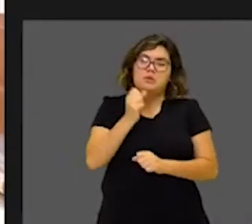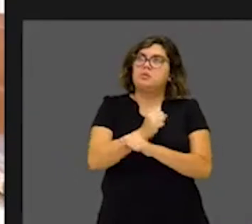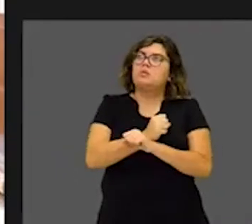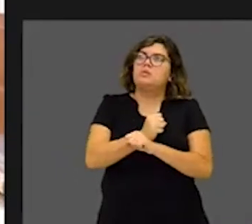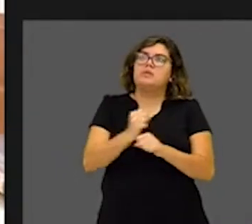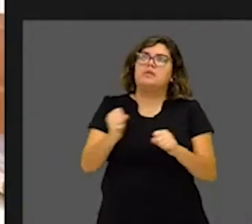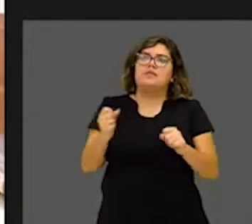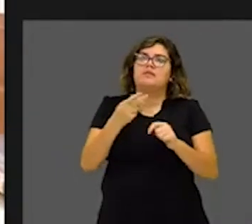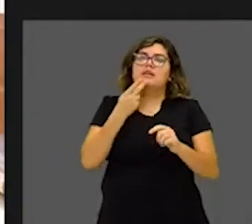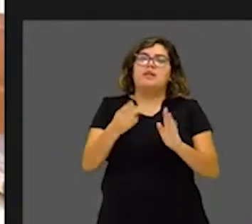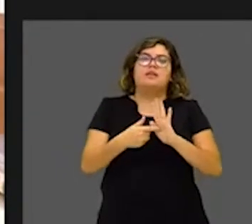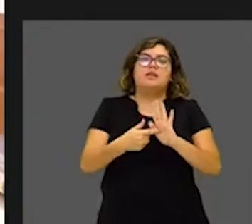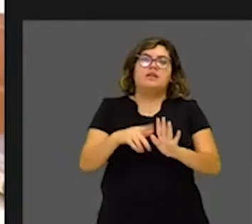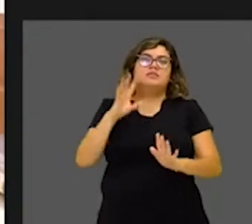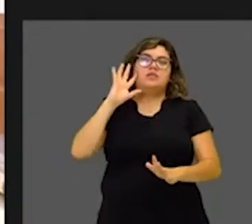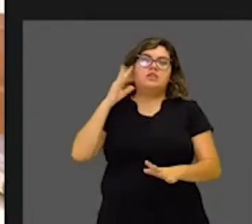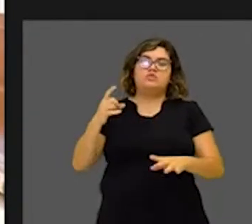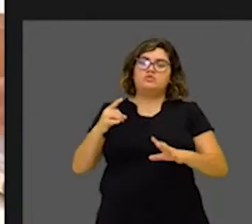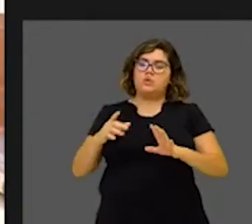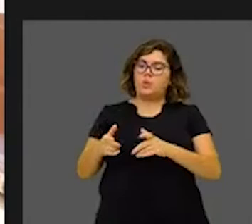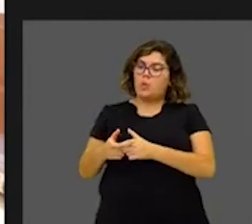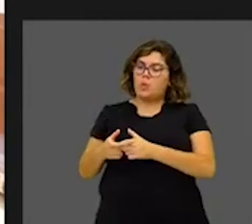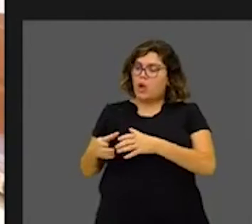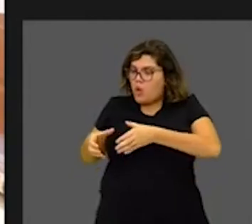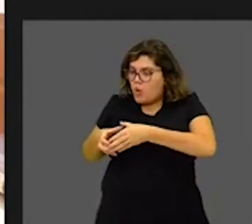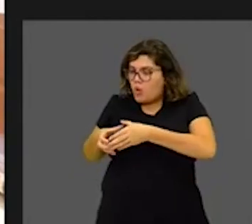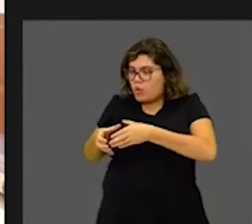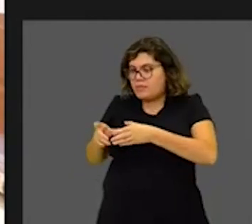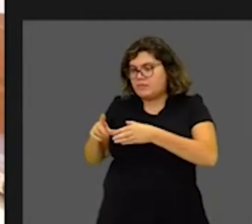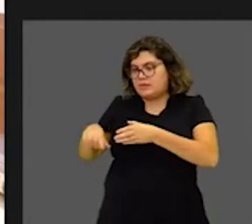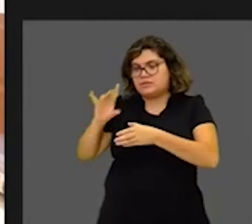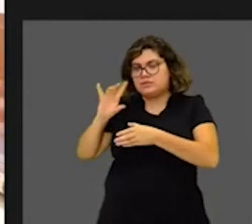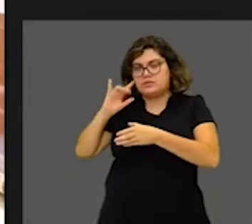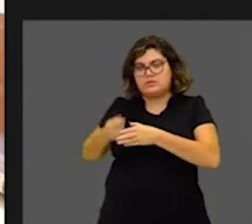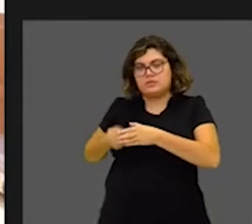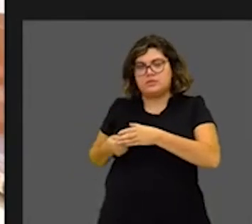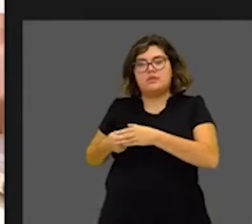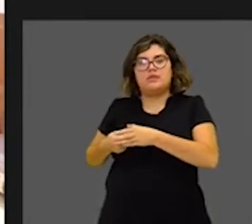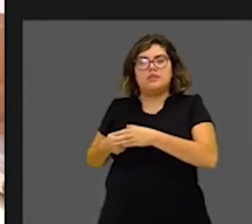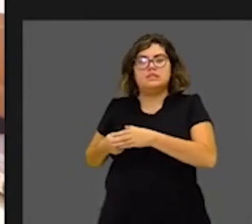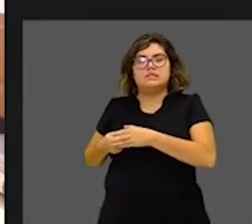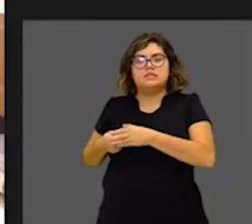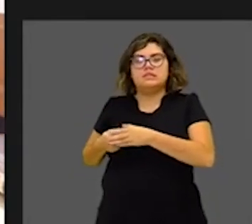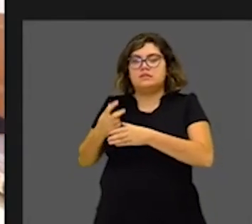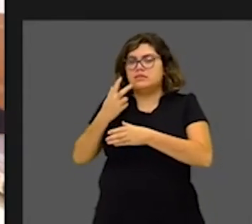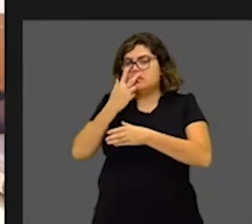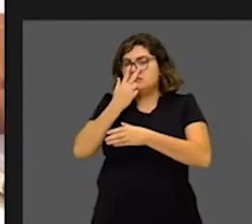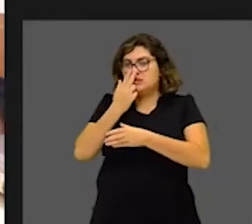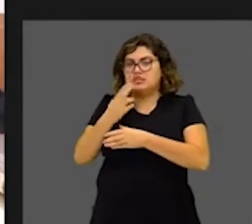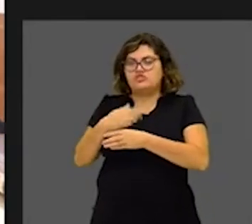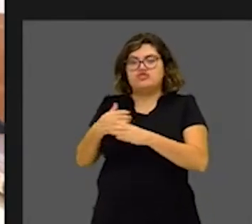solução de gabinete É sobre o risco de que a solução seja castradora da potência das